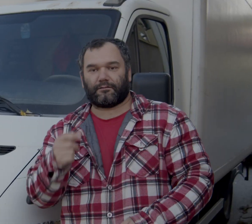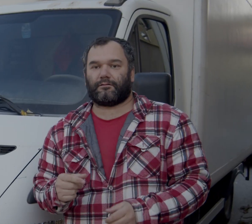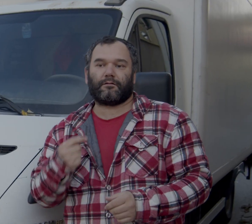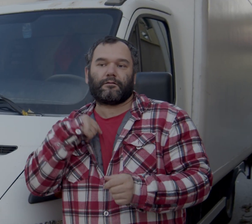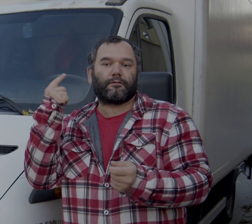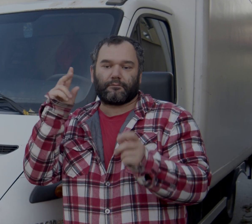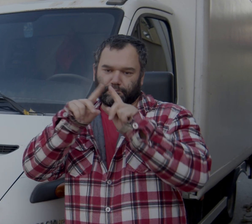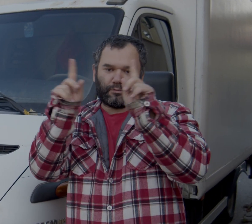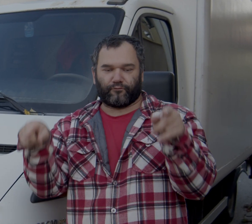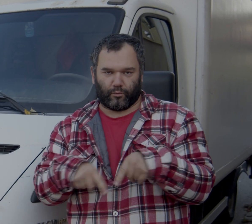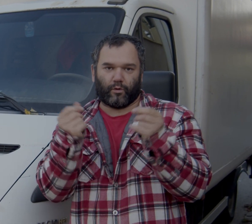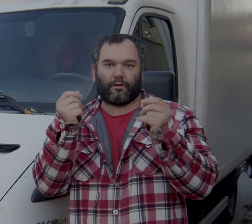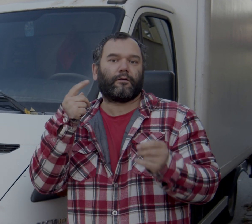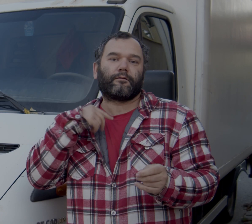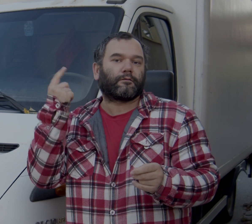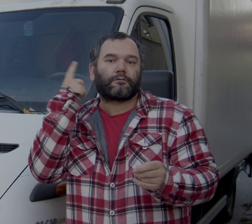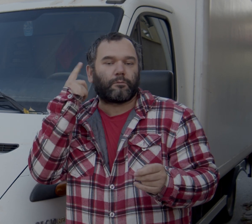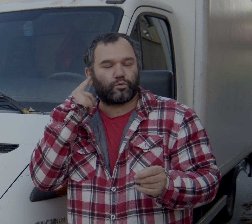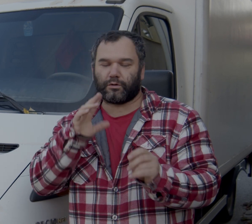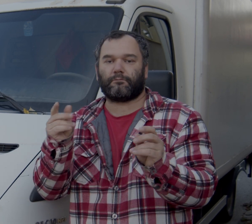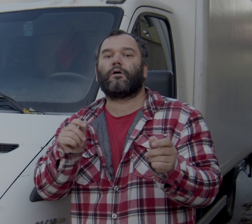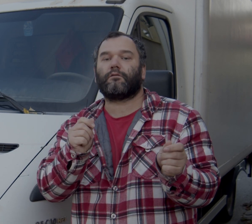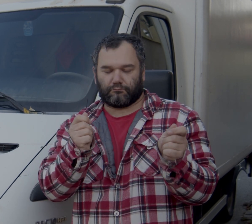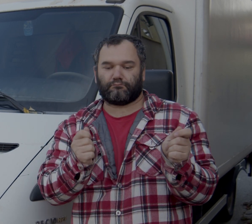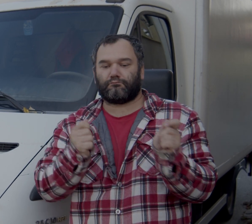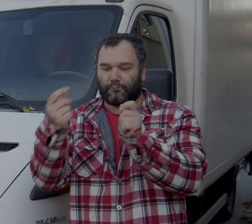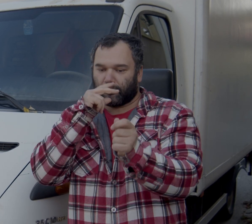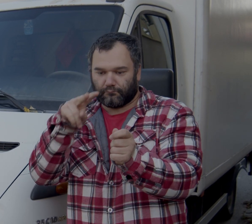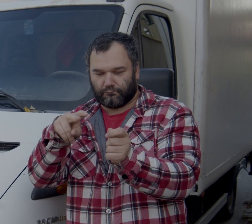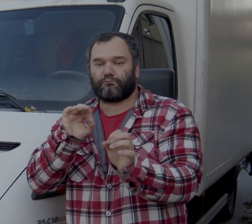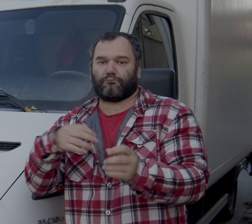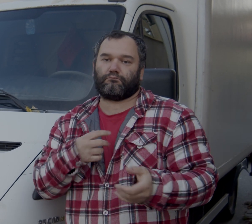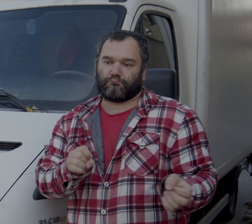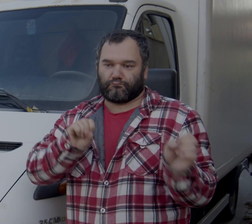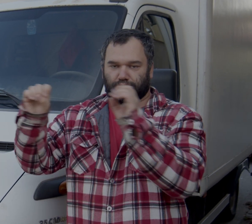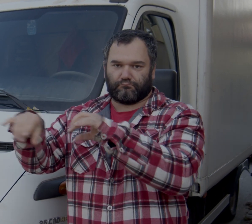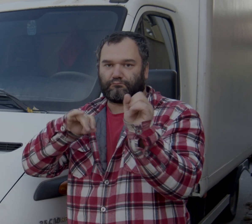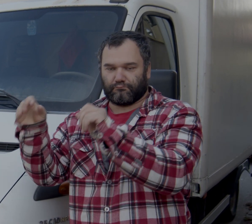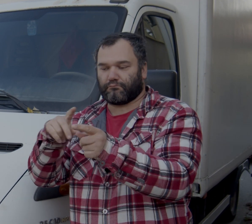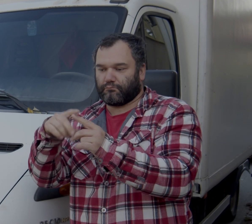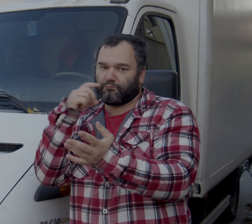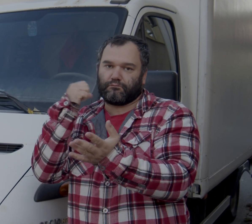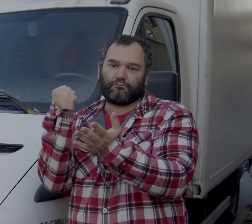S faktúrou klientovi oznámim, že som nepočujúci, tak sa na ňu pozrie. Potom vyložím potraviny a od klienta